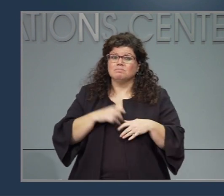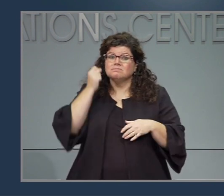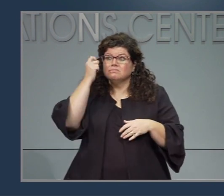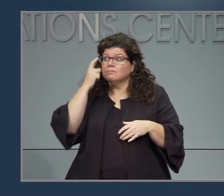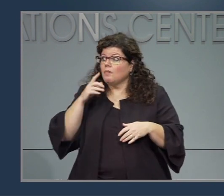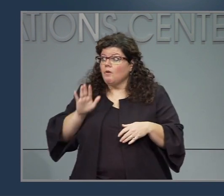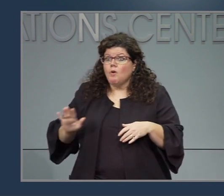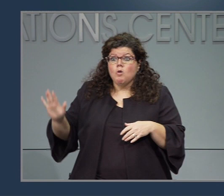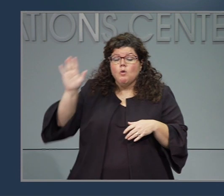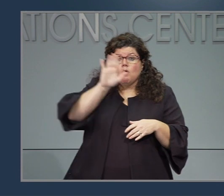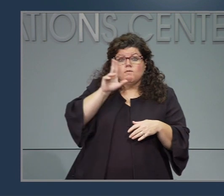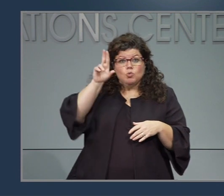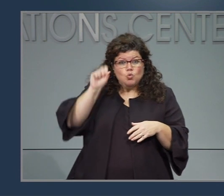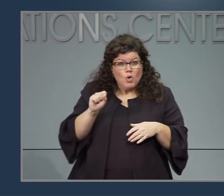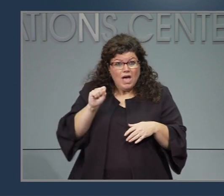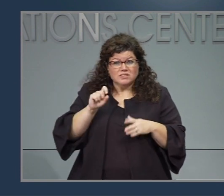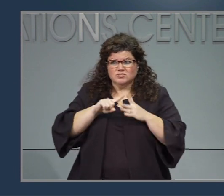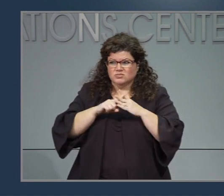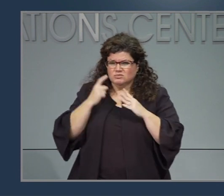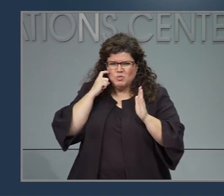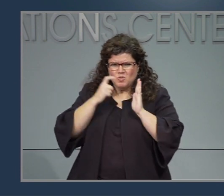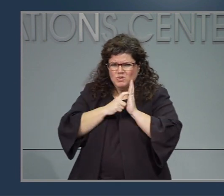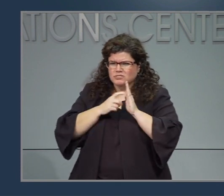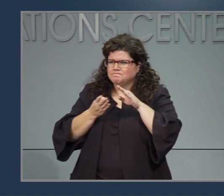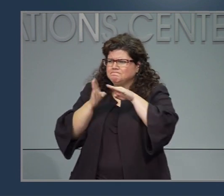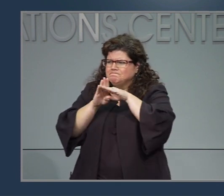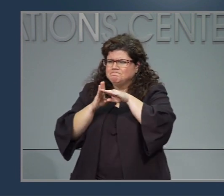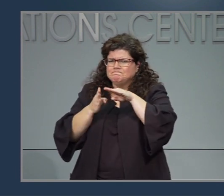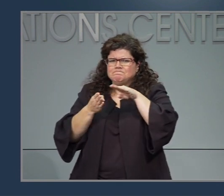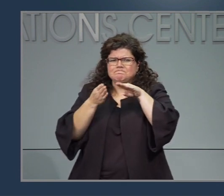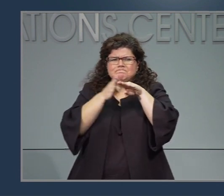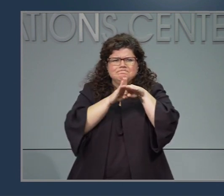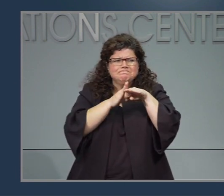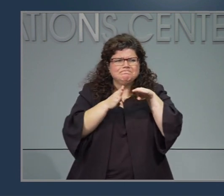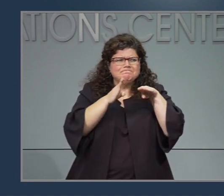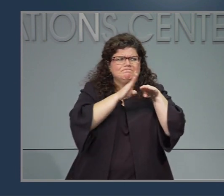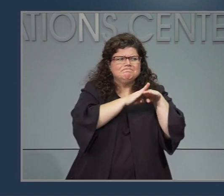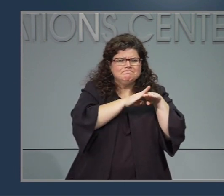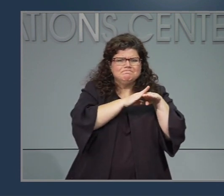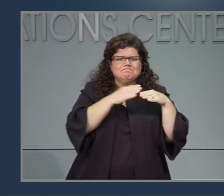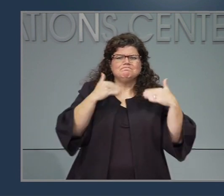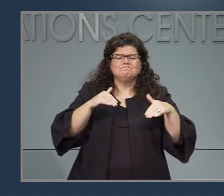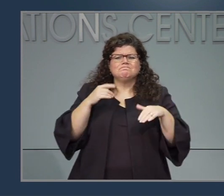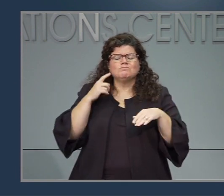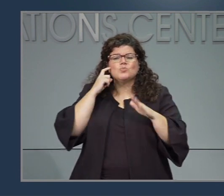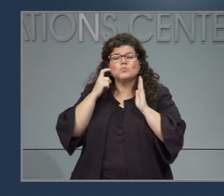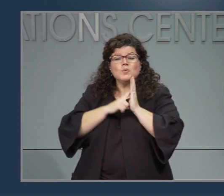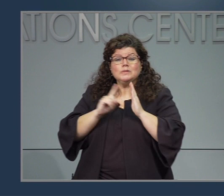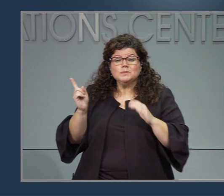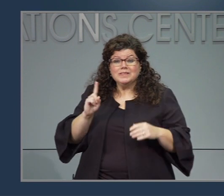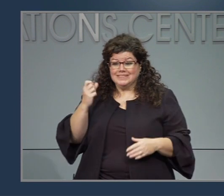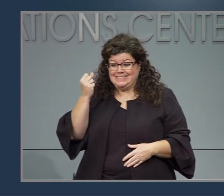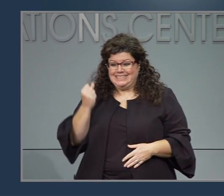empezado a aumentar los casos de nuevo particularmente en el medio oeste y el sur del país. Estamos viendo una tendencia